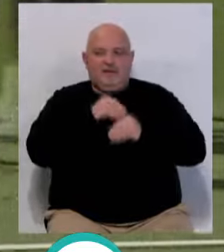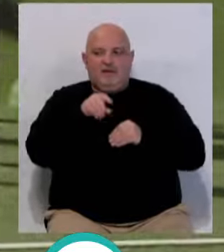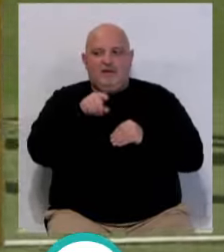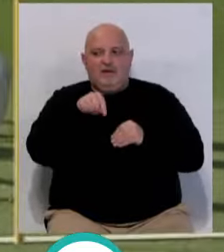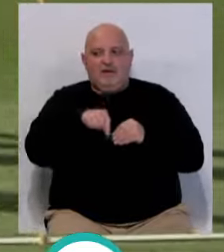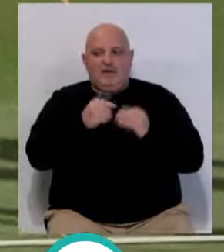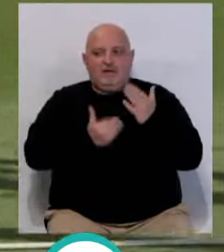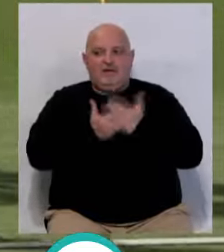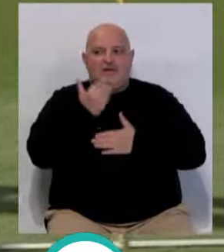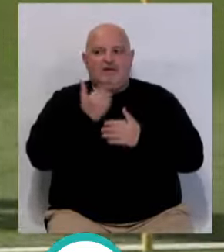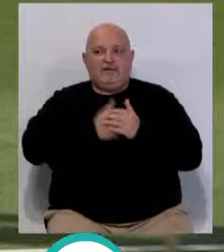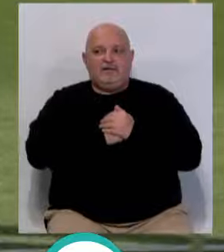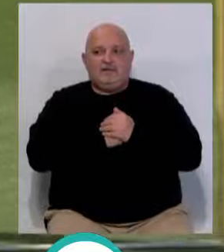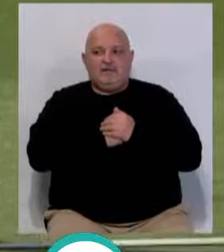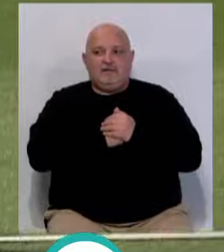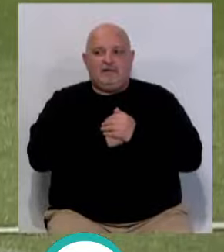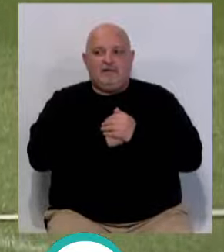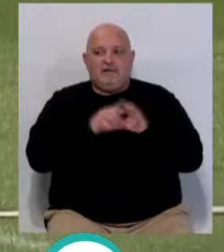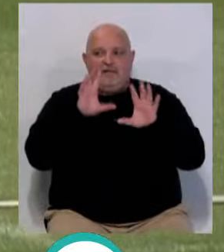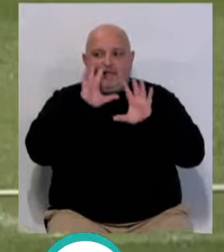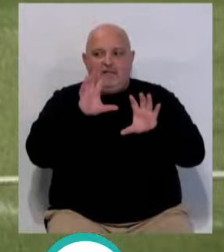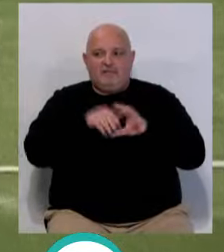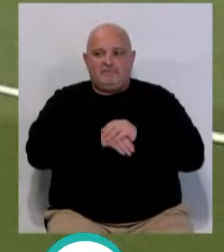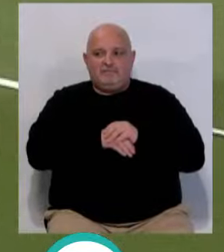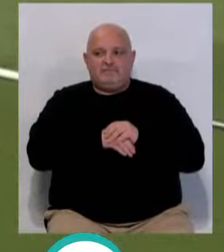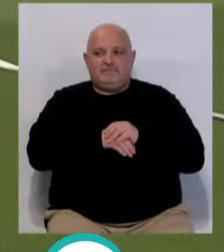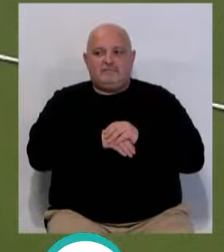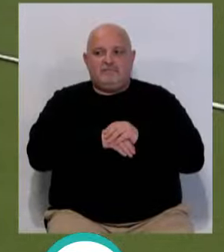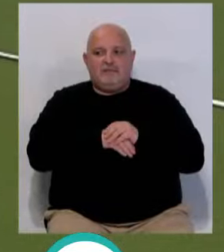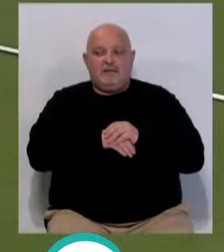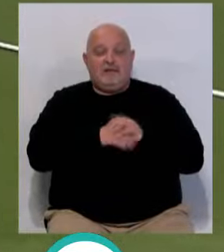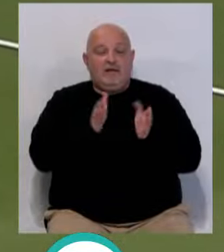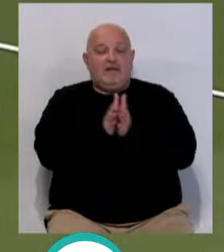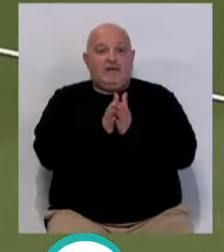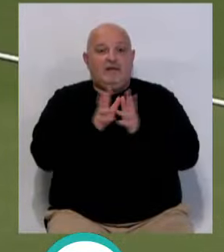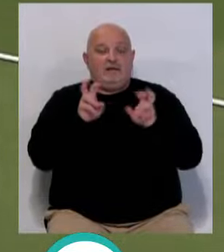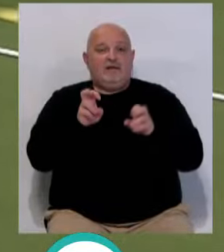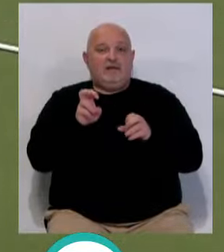esta mañana en la Ciudad Deportiva Bahía de Cádiz y como bien comentaba Antonio no es descabellado